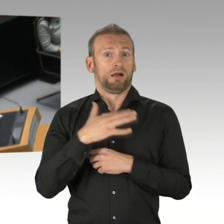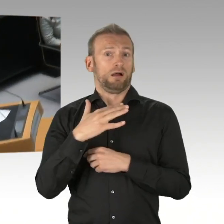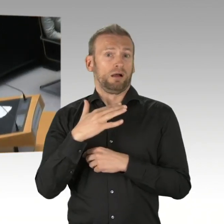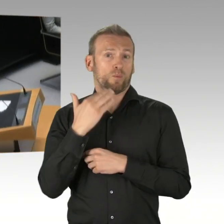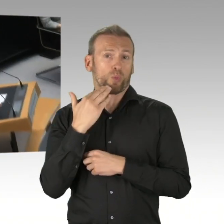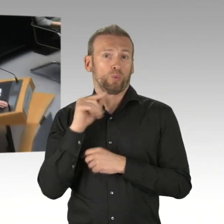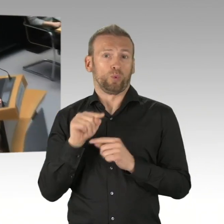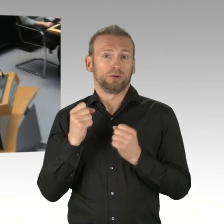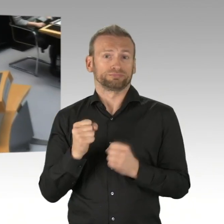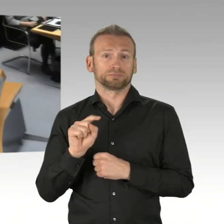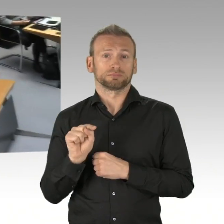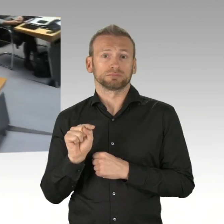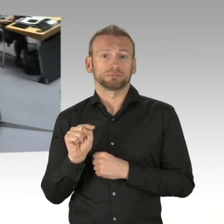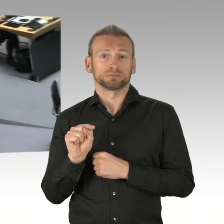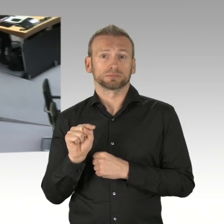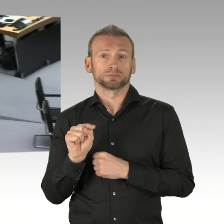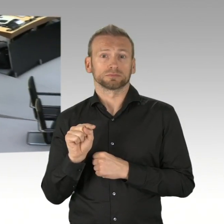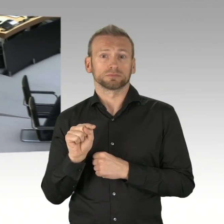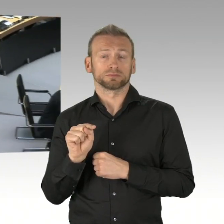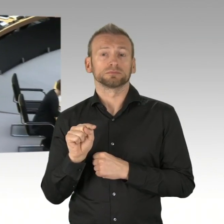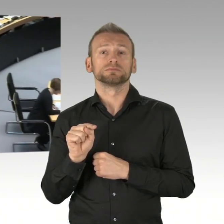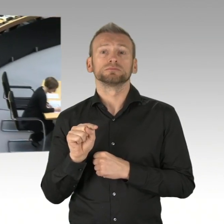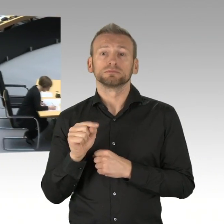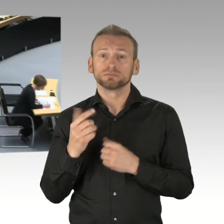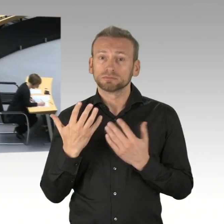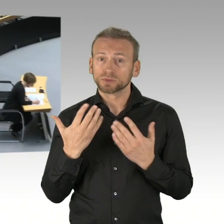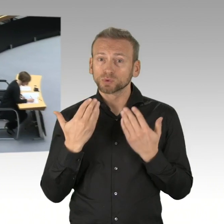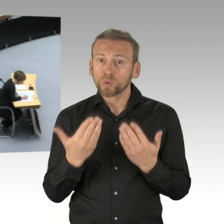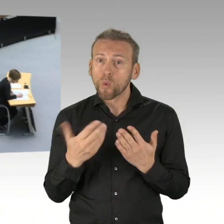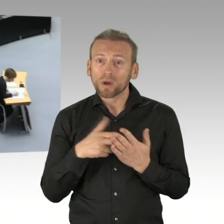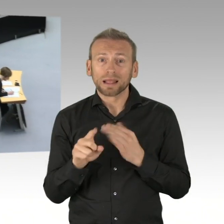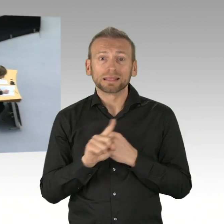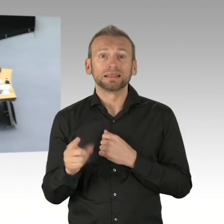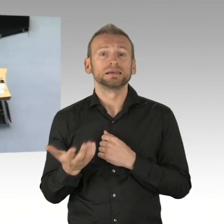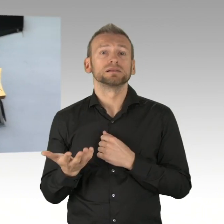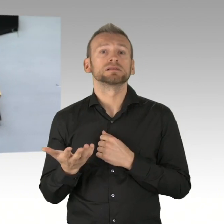(Rednerwechsel) Also, an dieser Stelle des Plenums wünsche ich mir ja immer, dass es einen Faktencheck wie bei „Hart aber fair“ gibt,